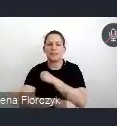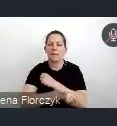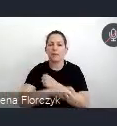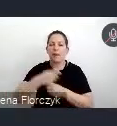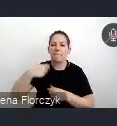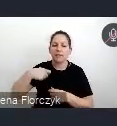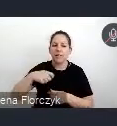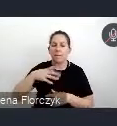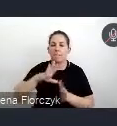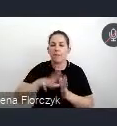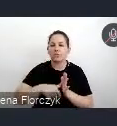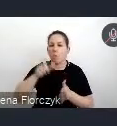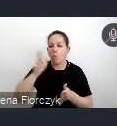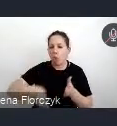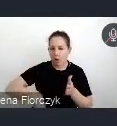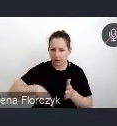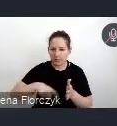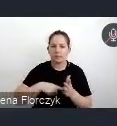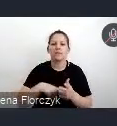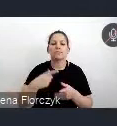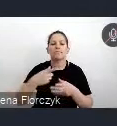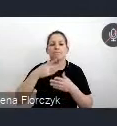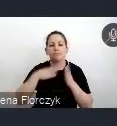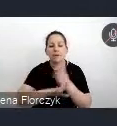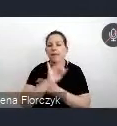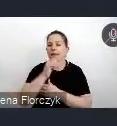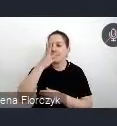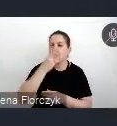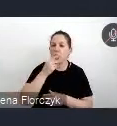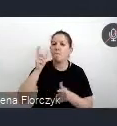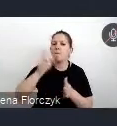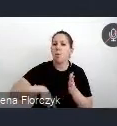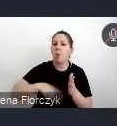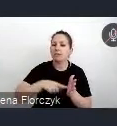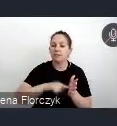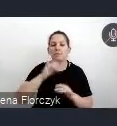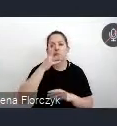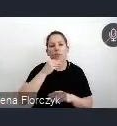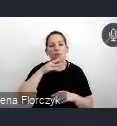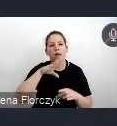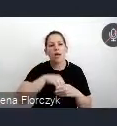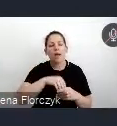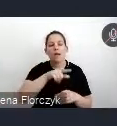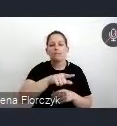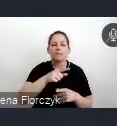aby przedstawił nam, jak Płock wdraża na swoim terenie Cele Zrównoważonego Rozwoju.